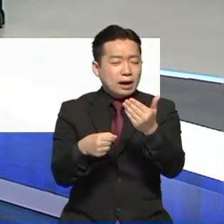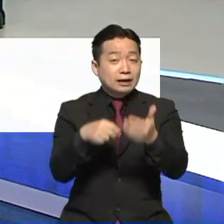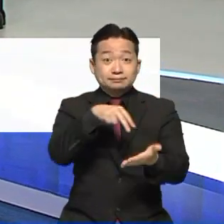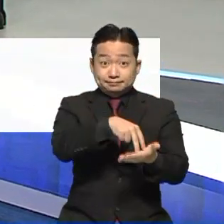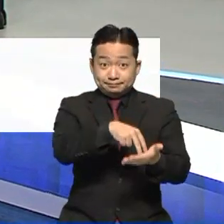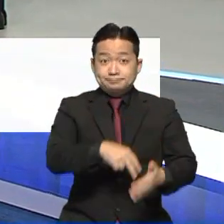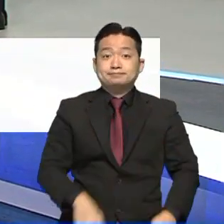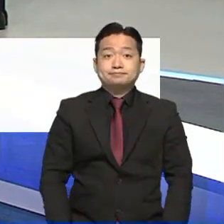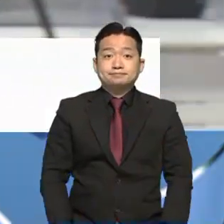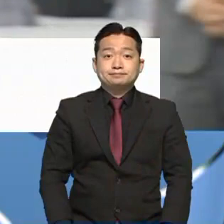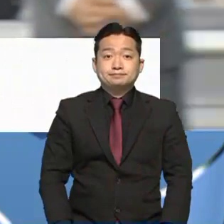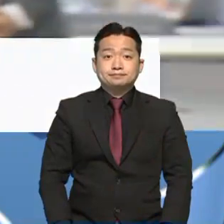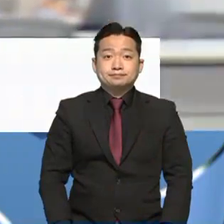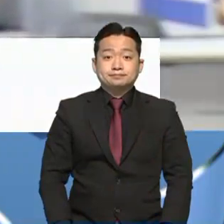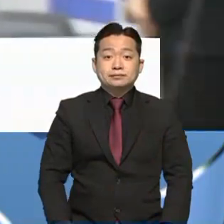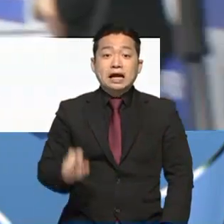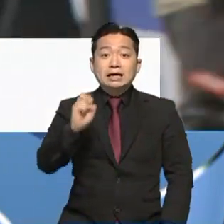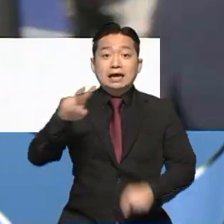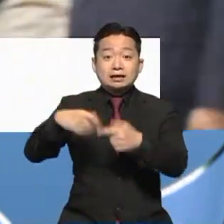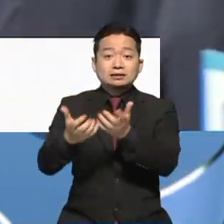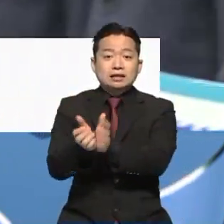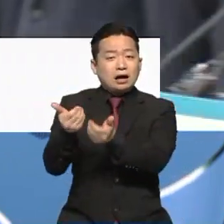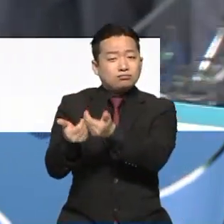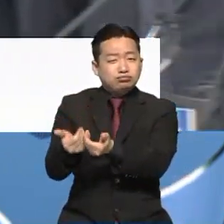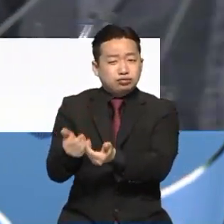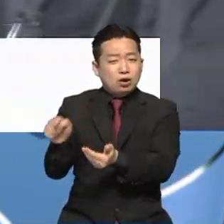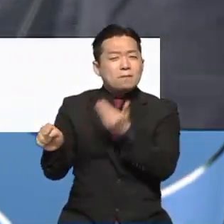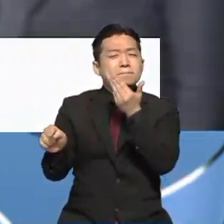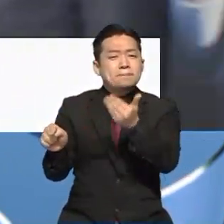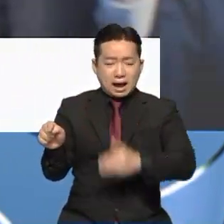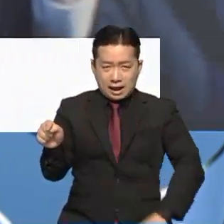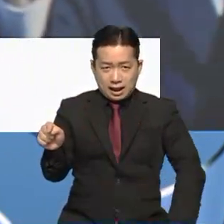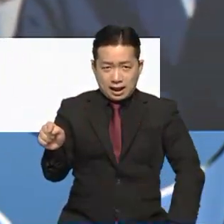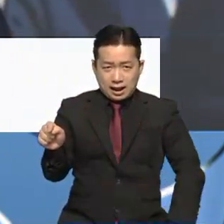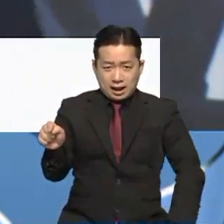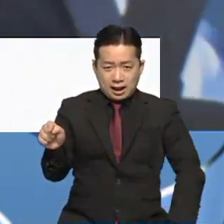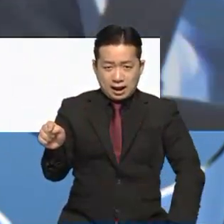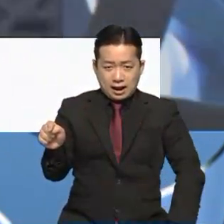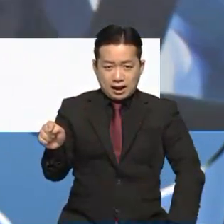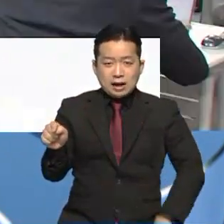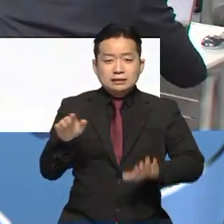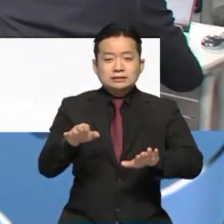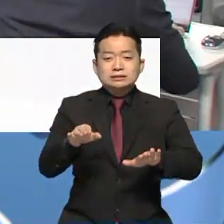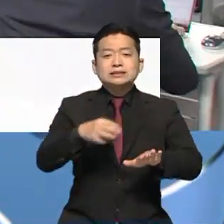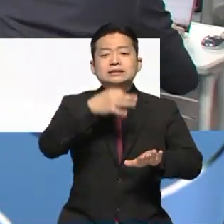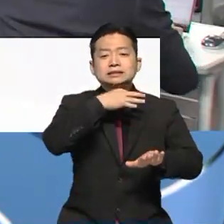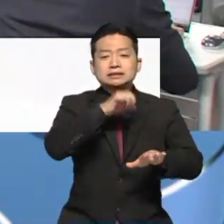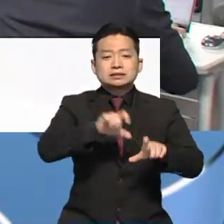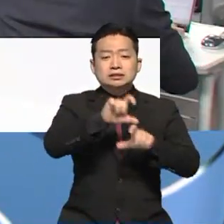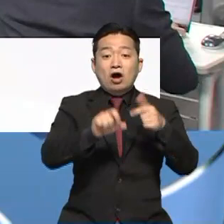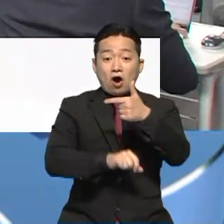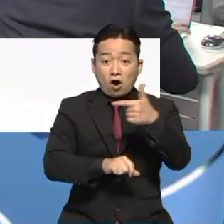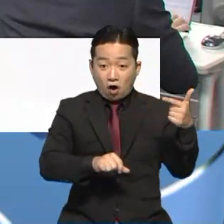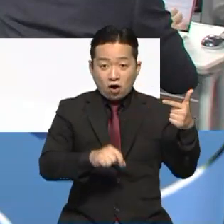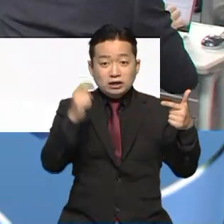또 한편으로는 야권 분열로 이어질 수 있지 않습니까? 그런 측면에서 본다면 득이 실보다 크다, 이렇게 판단할 수 있는 겁니다.